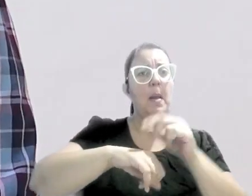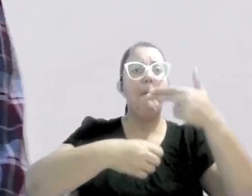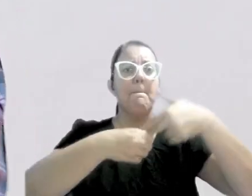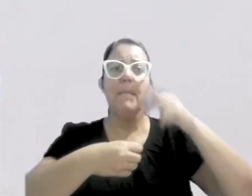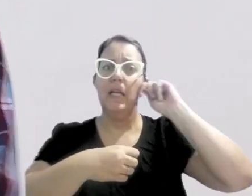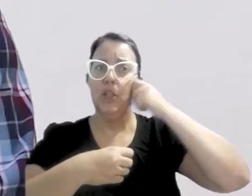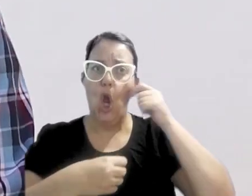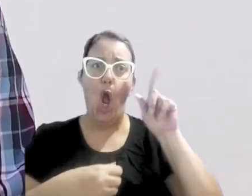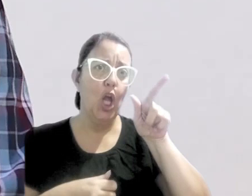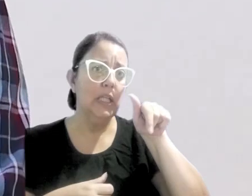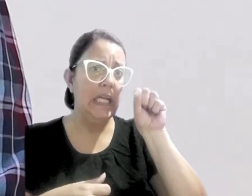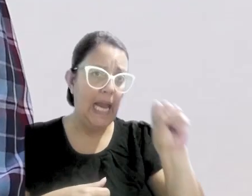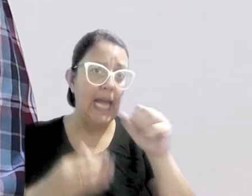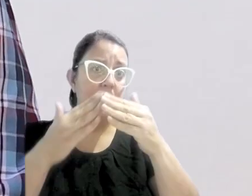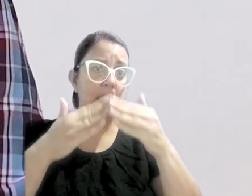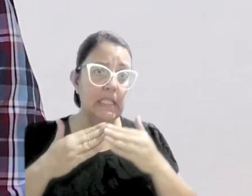ao licenciar petróleo e gás, faz uma opção por fazer